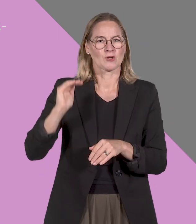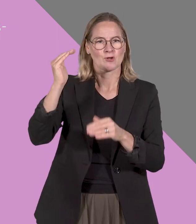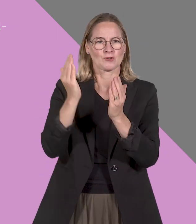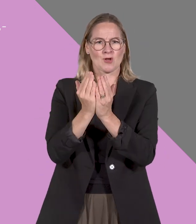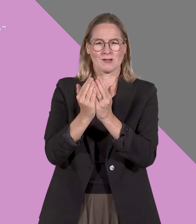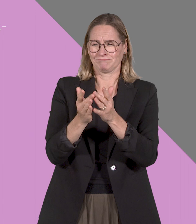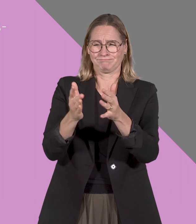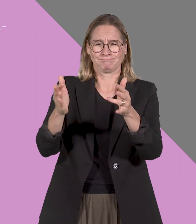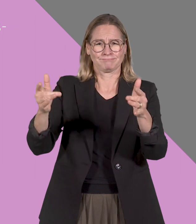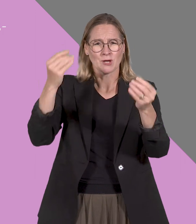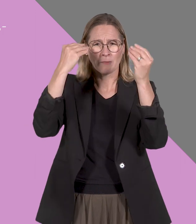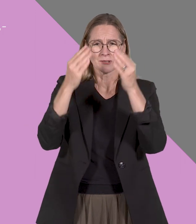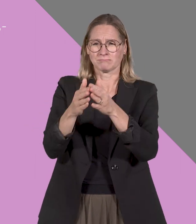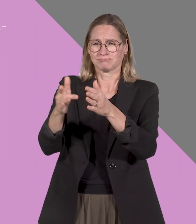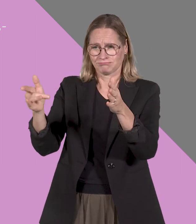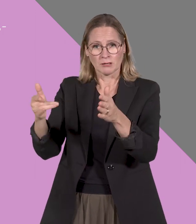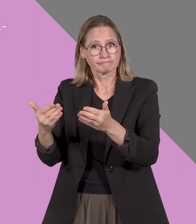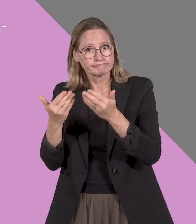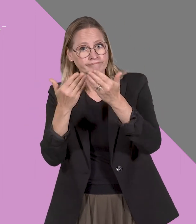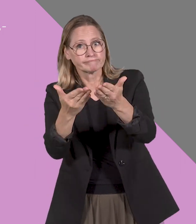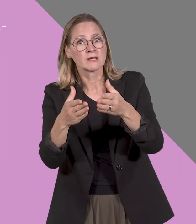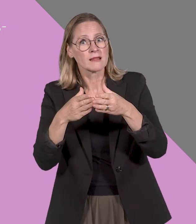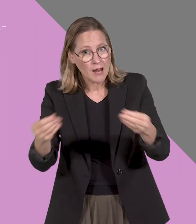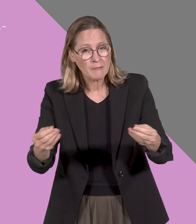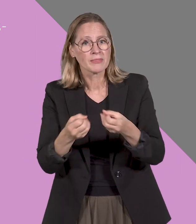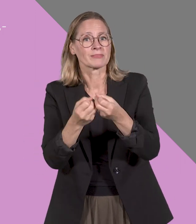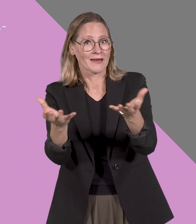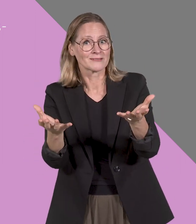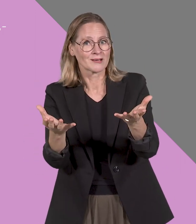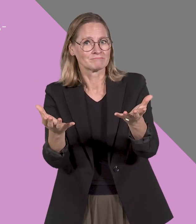kattaus Humakin avoimen ammattikorkeakoulun opintoja.